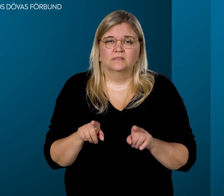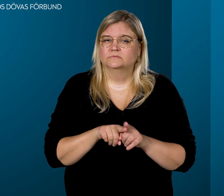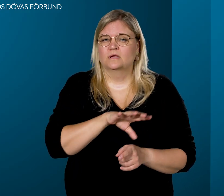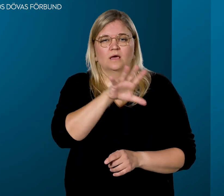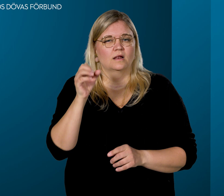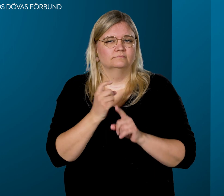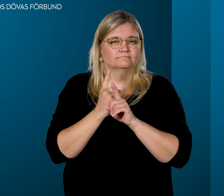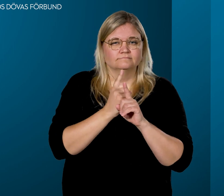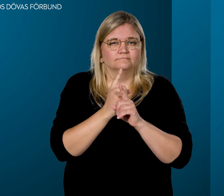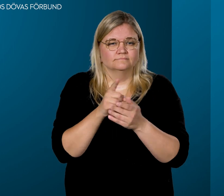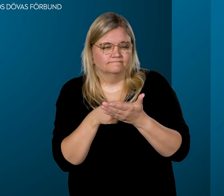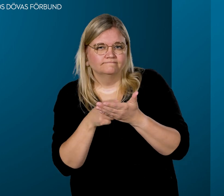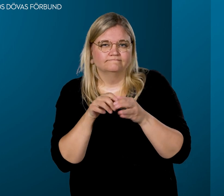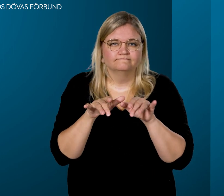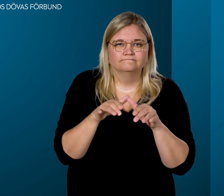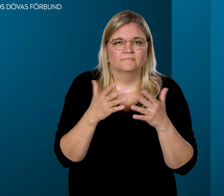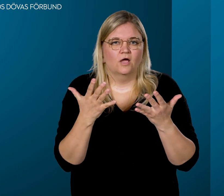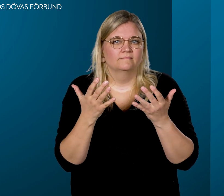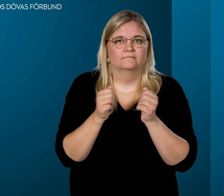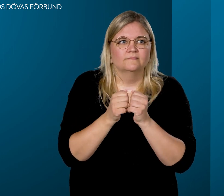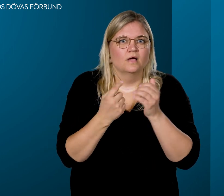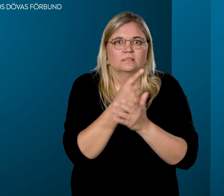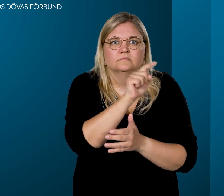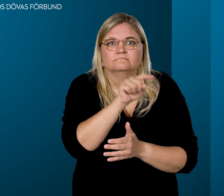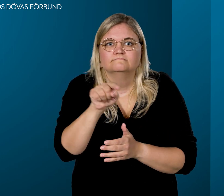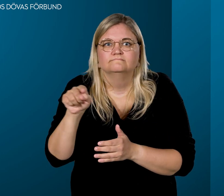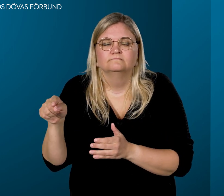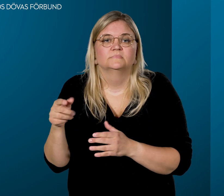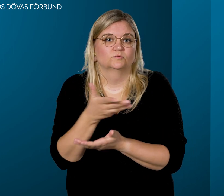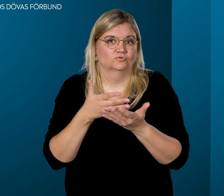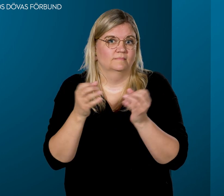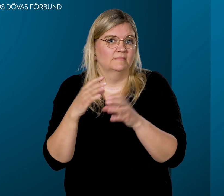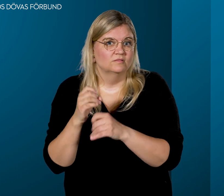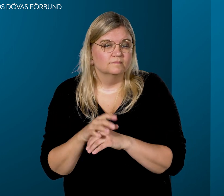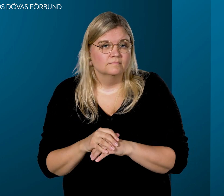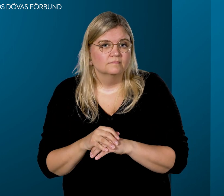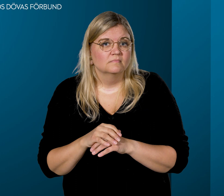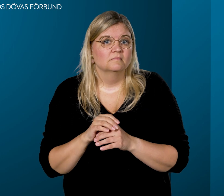Nästan alla följer vad som händer på de sociala medierna -